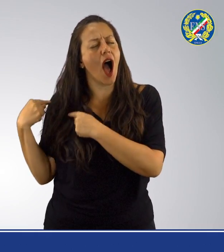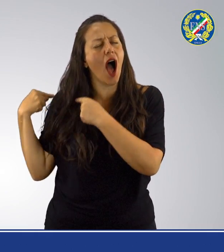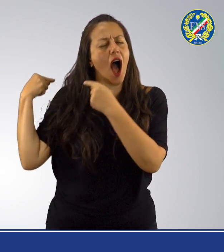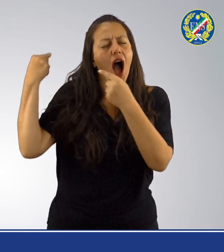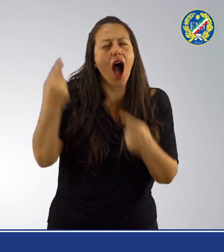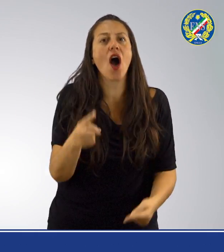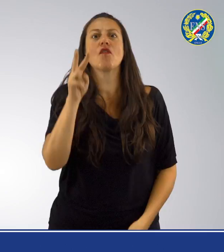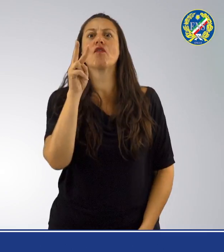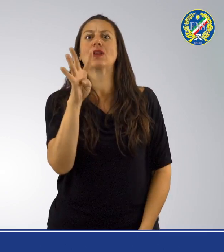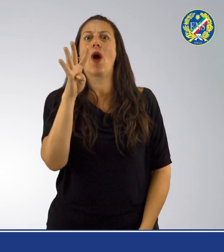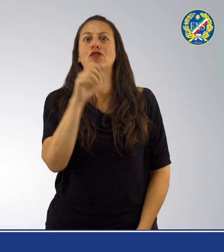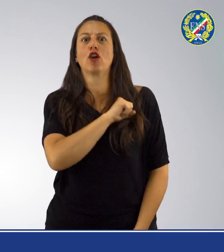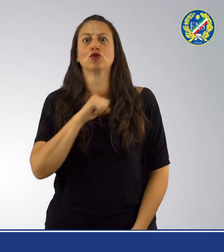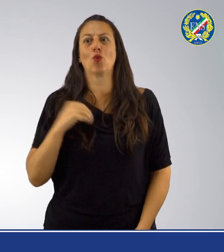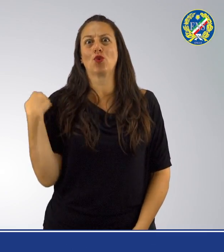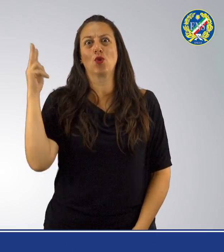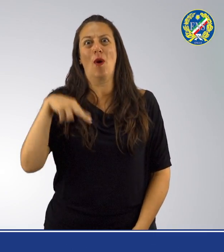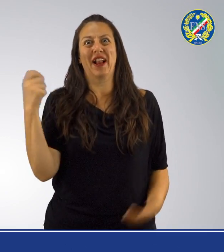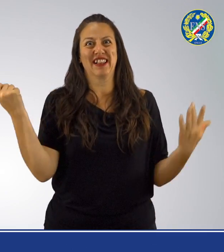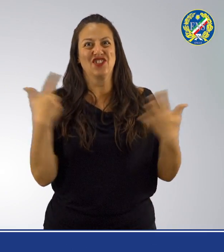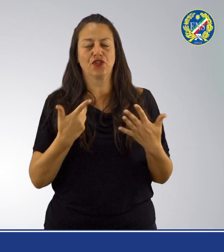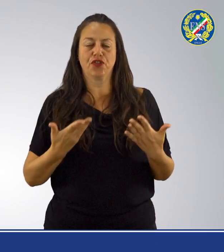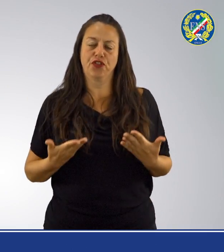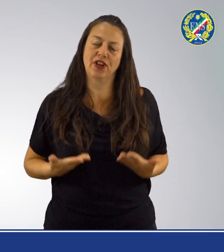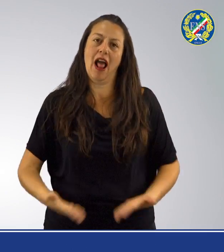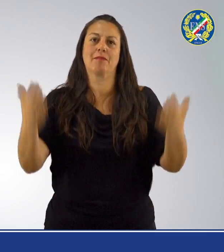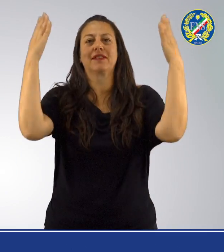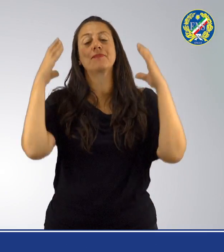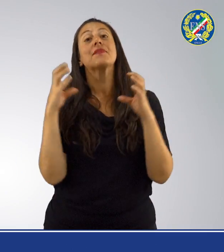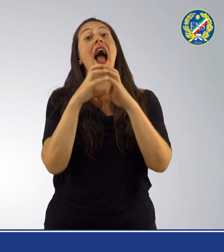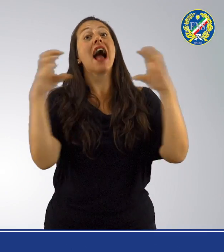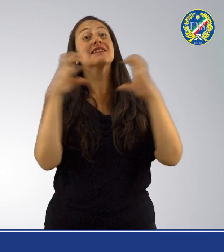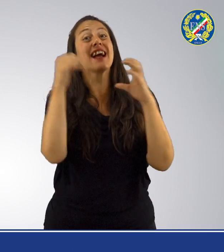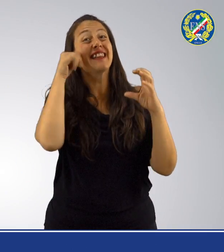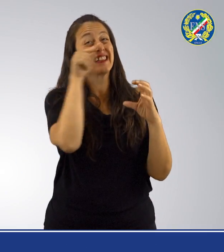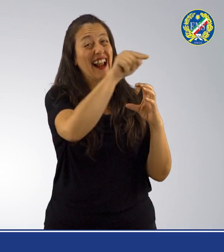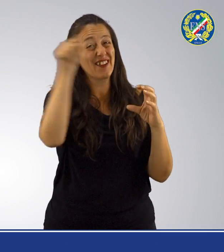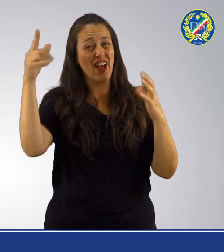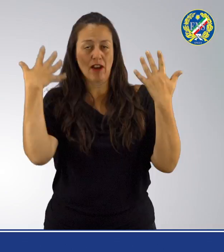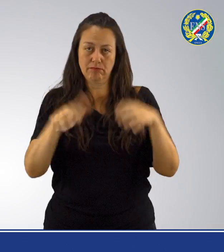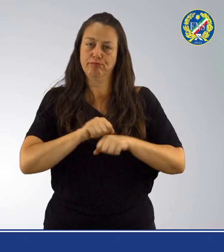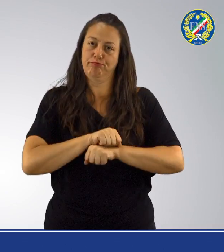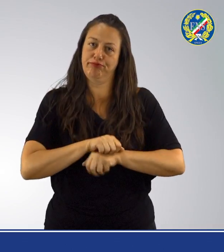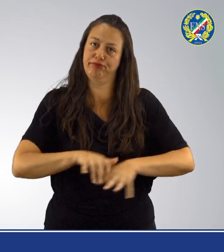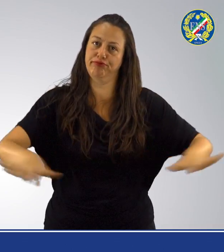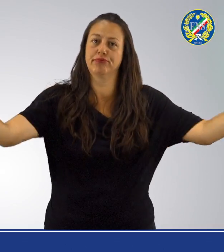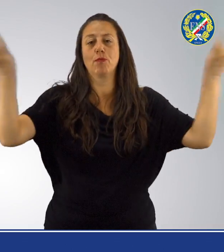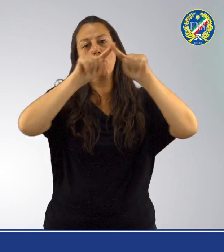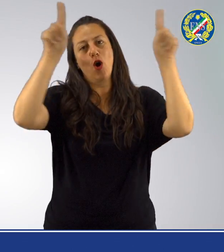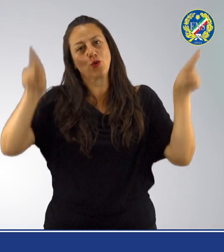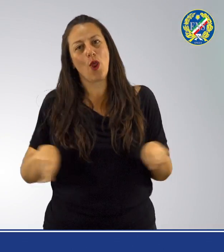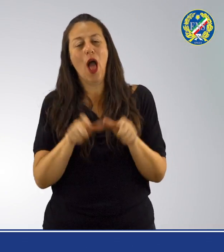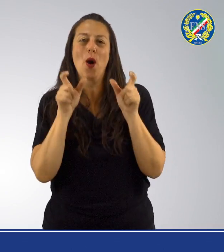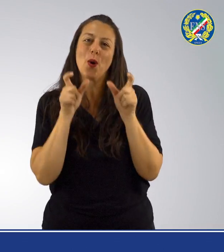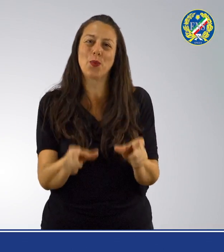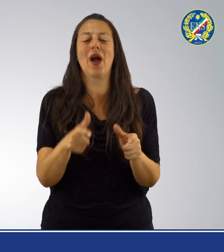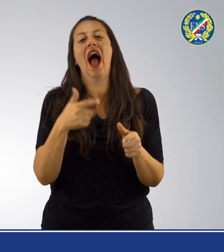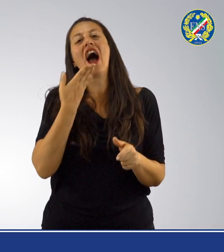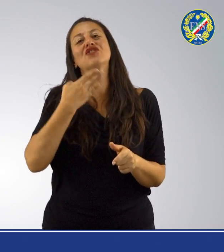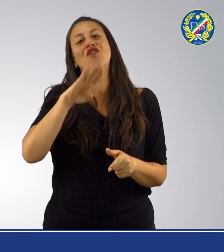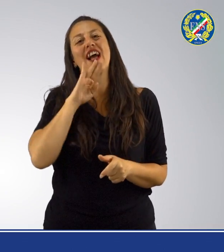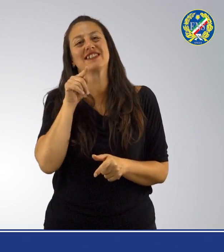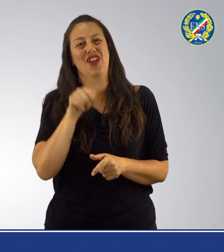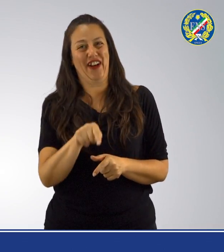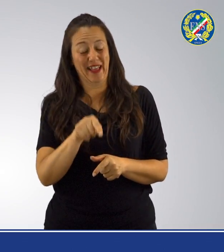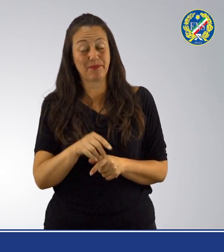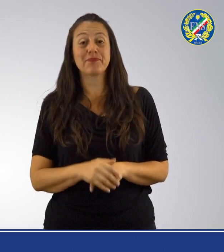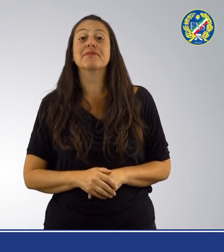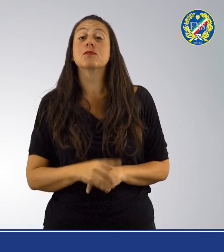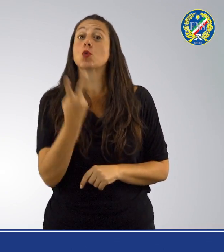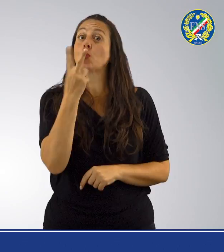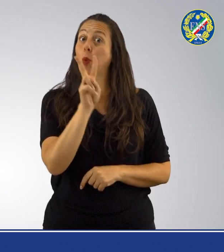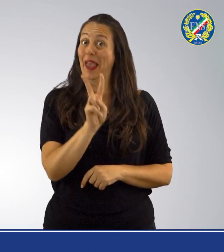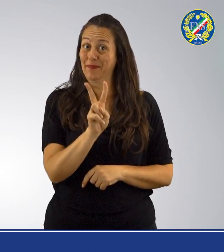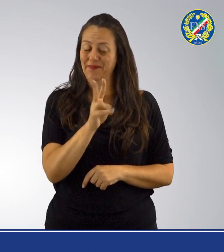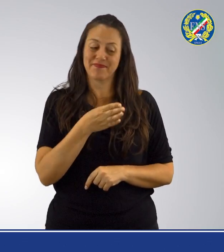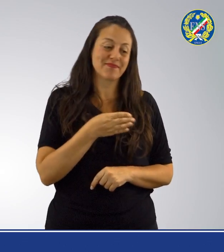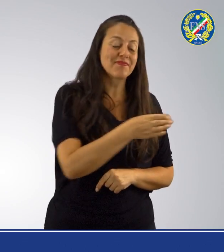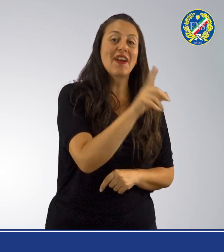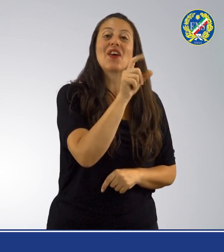Il 24 Giugno 2017 le aziende telefoniche hanno pubblicato i moduli per le agevolazioni economiche.